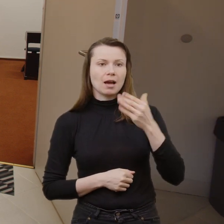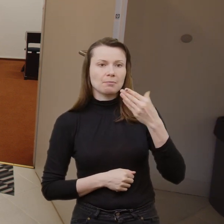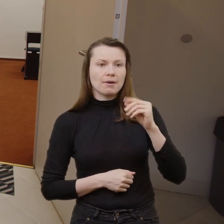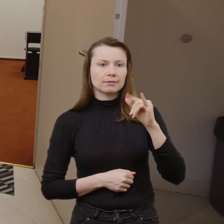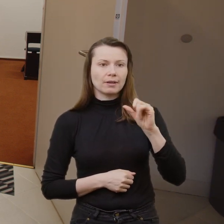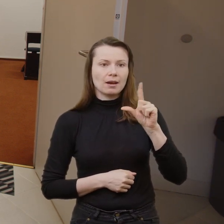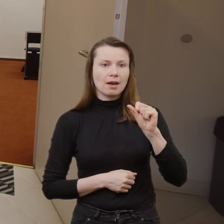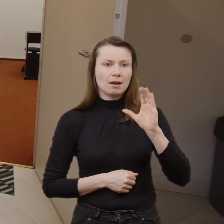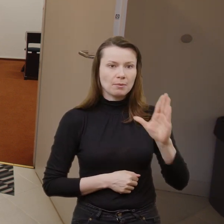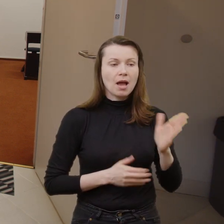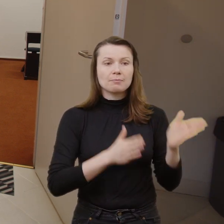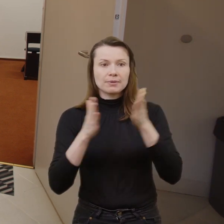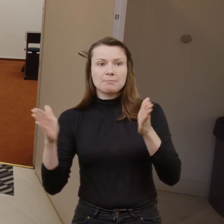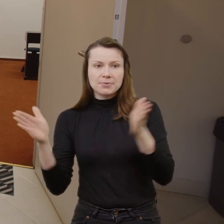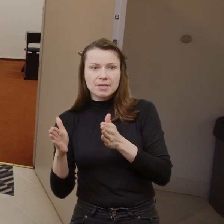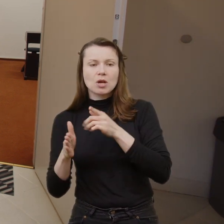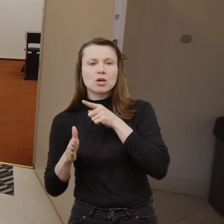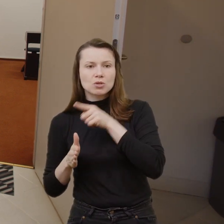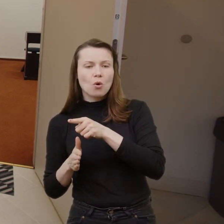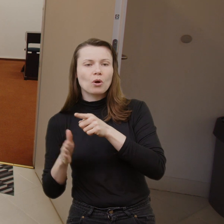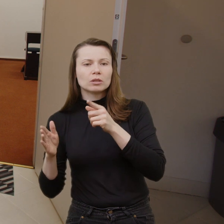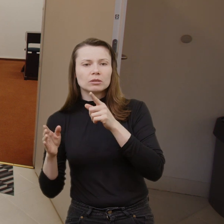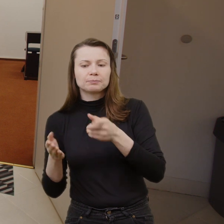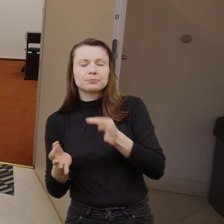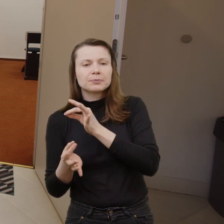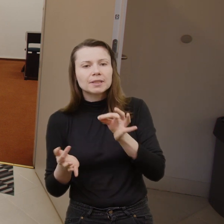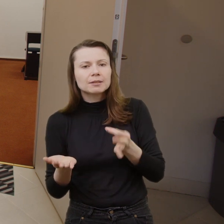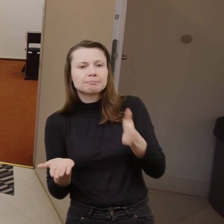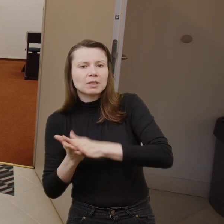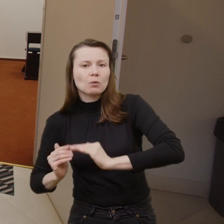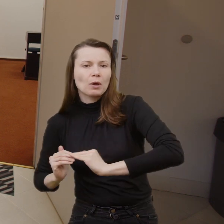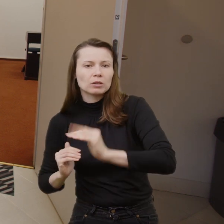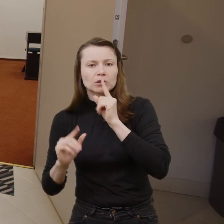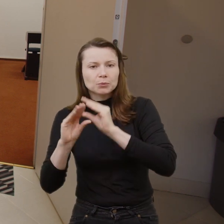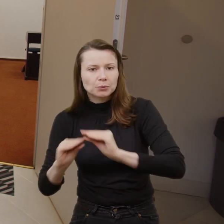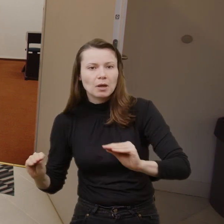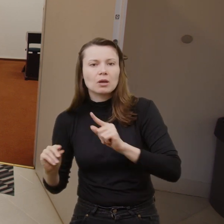a mniejsza, wygłuszona specjalną okładziną i bardzo kameralna, to sala muzyczna.